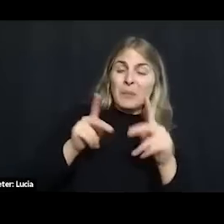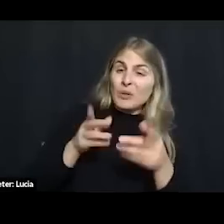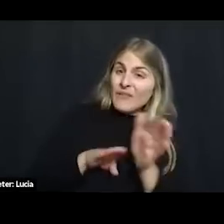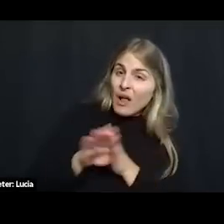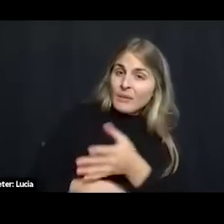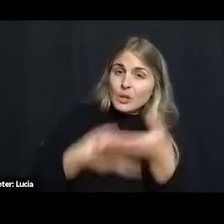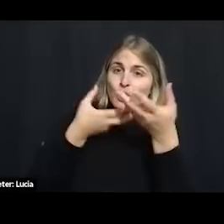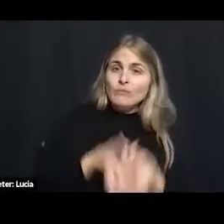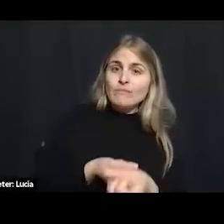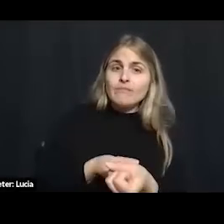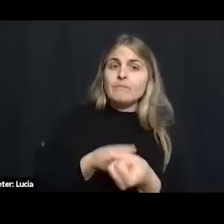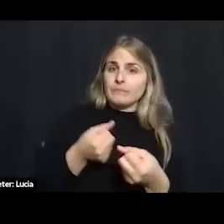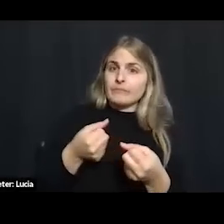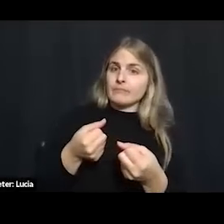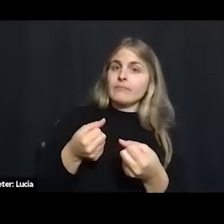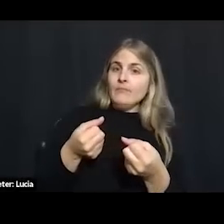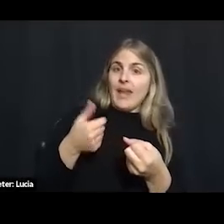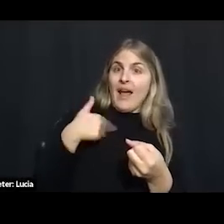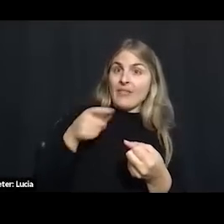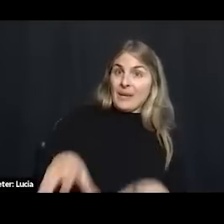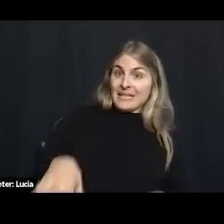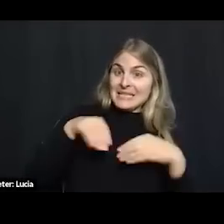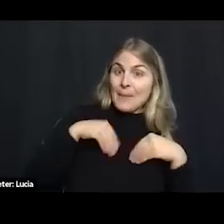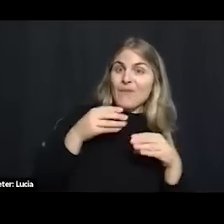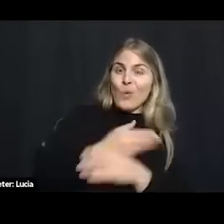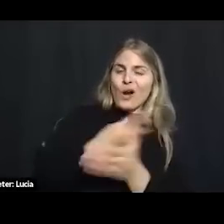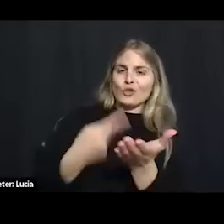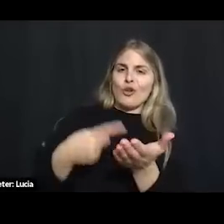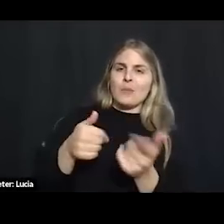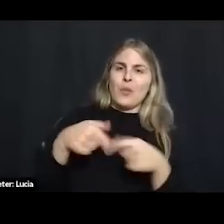antes de entrevistarlos sobre este tema. Algunas de estas entrevistas y encuestas